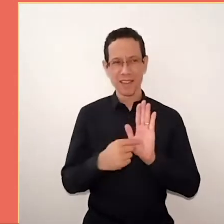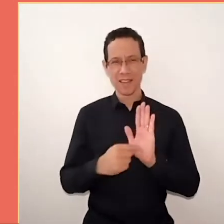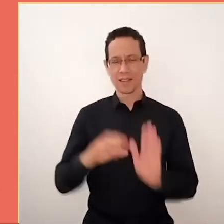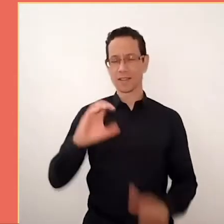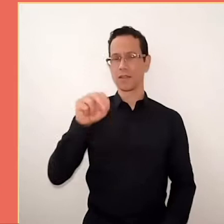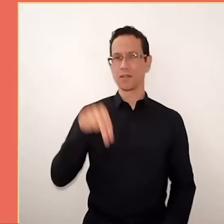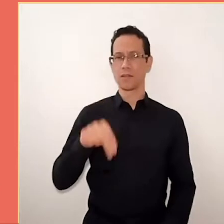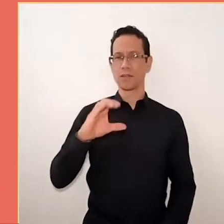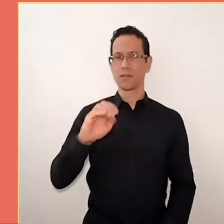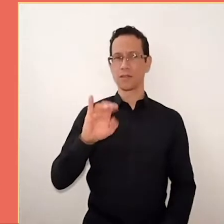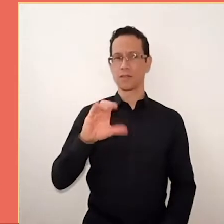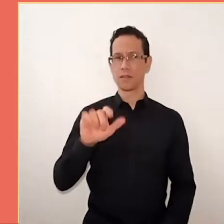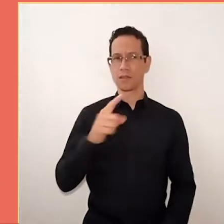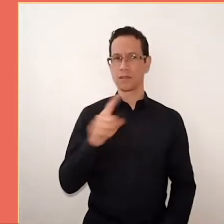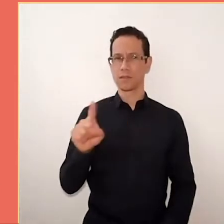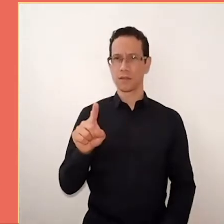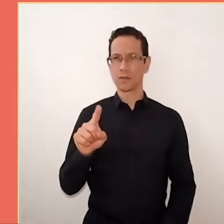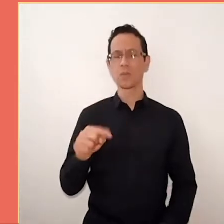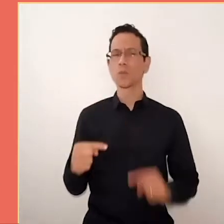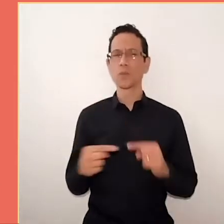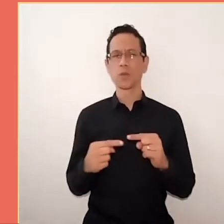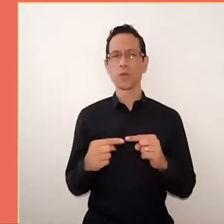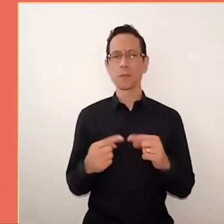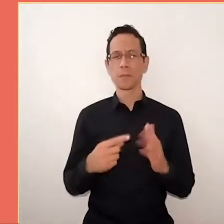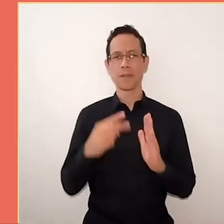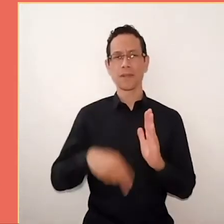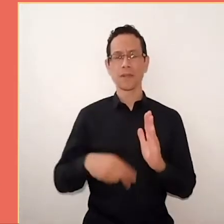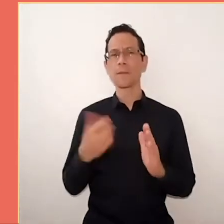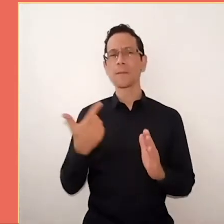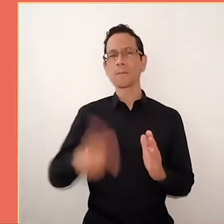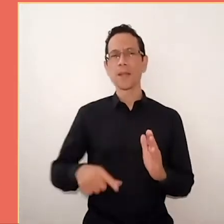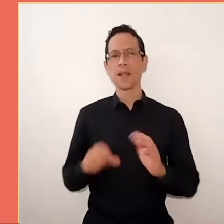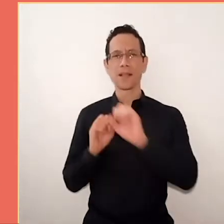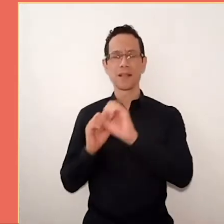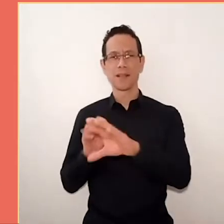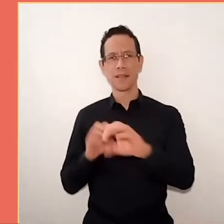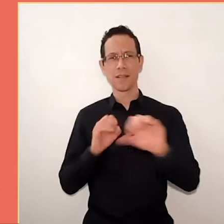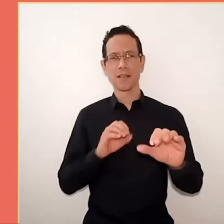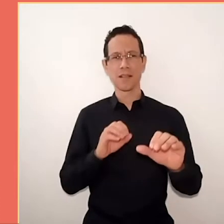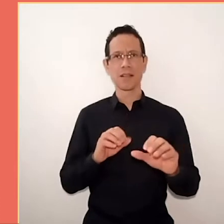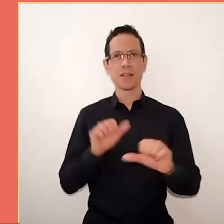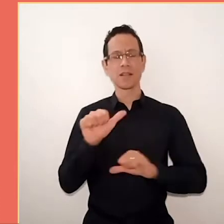e o que seria essa educação transformadora? Eu inverti um pouco a pauta eu queria começar pela Mônica,